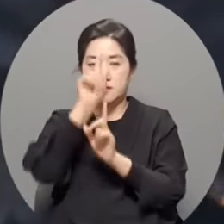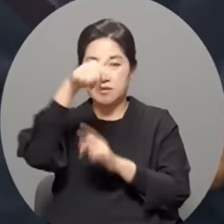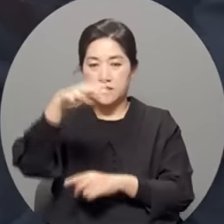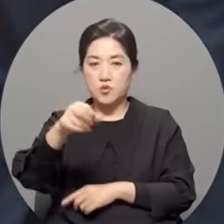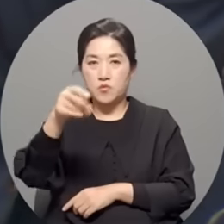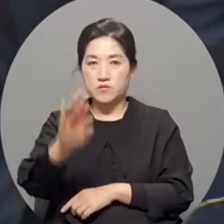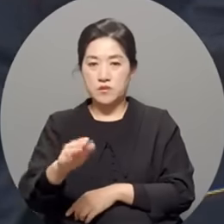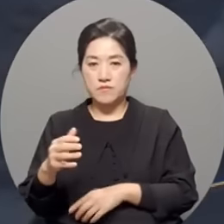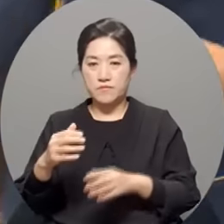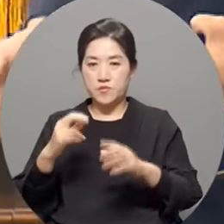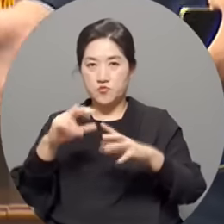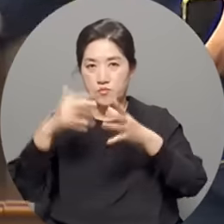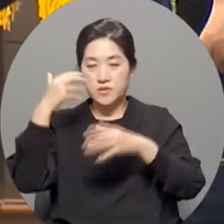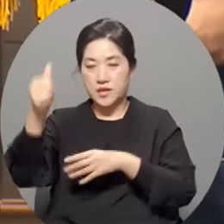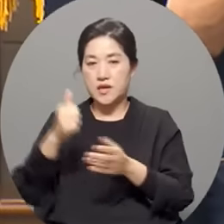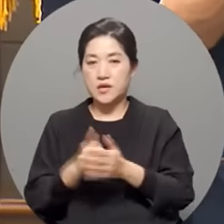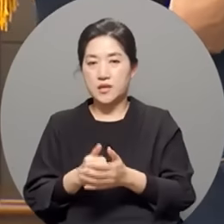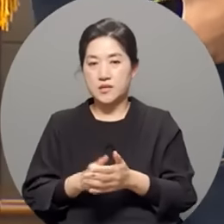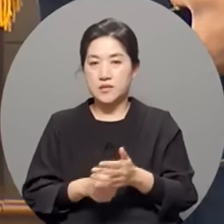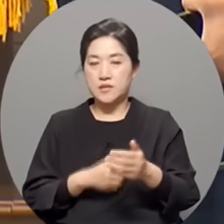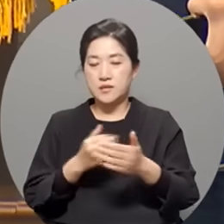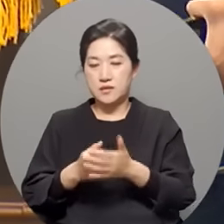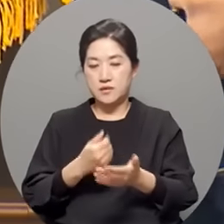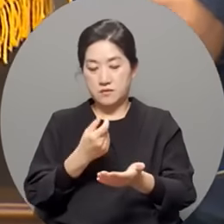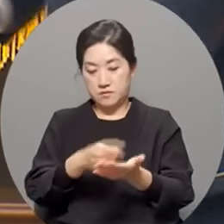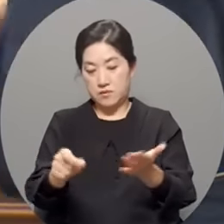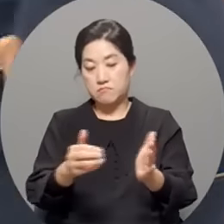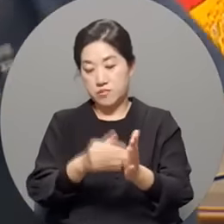명령에 해당한다고 결론내립니다.